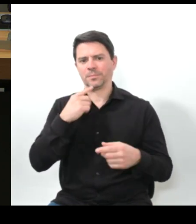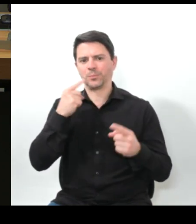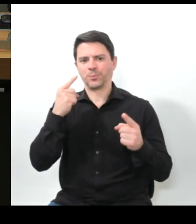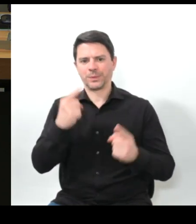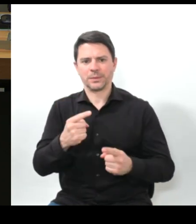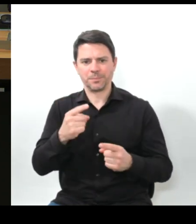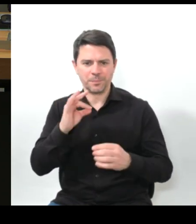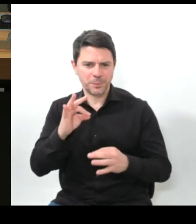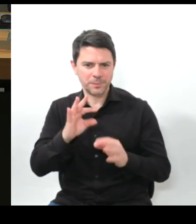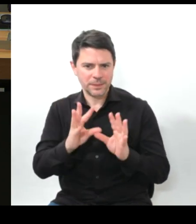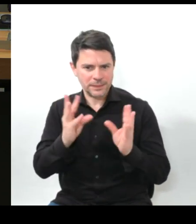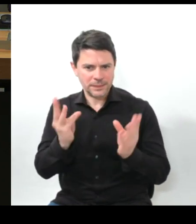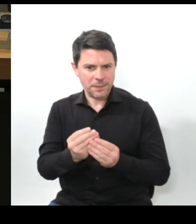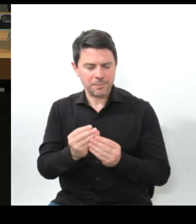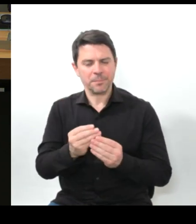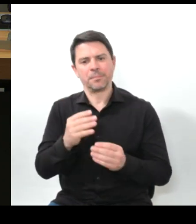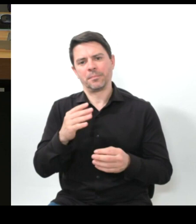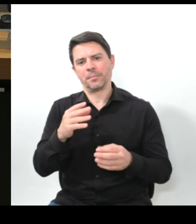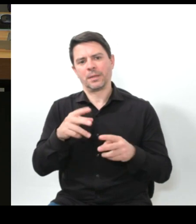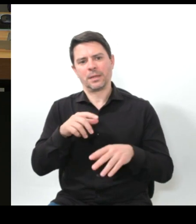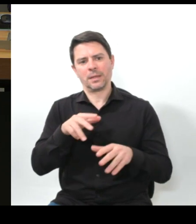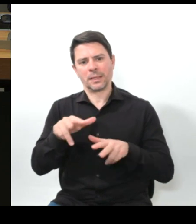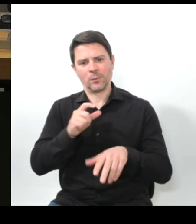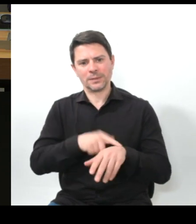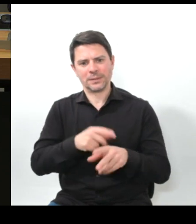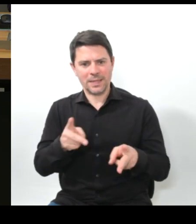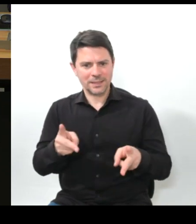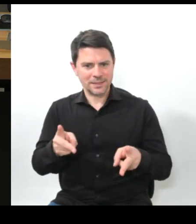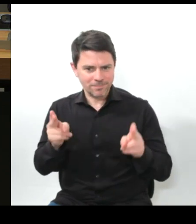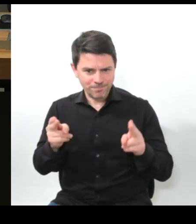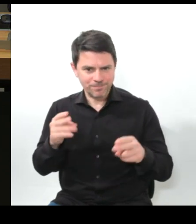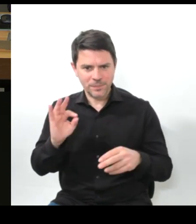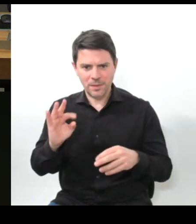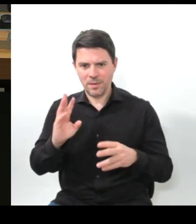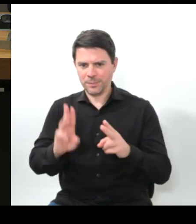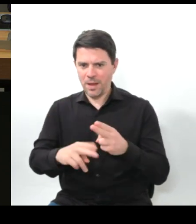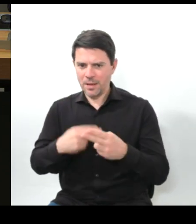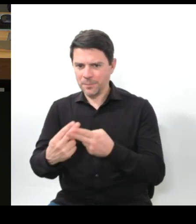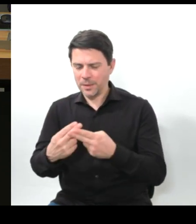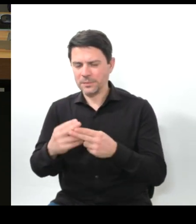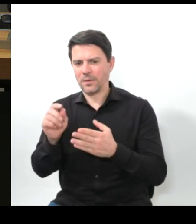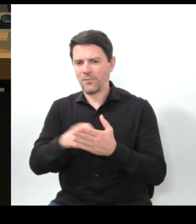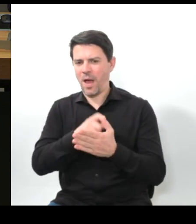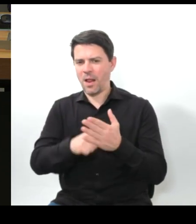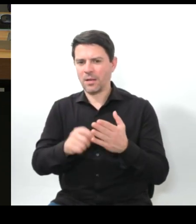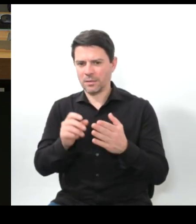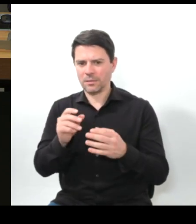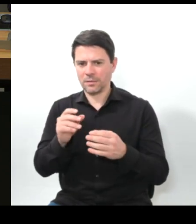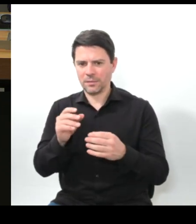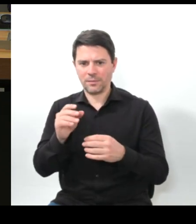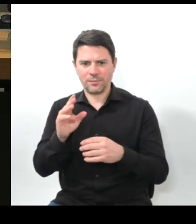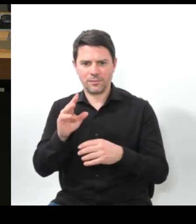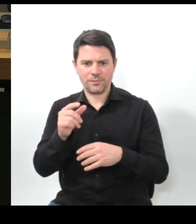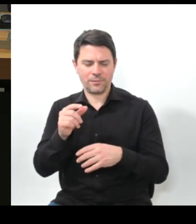Wählervotum anpassen, erst recht da das Urteil des Verfassungsgerichts nichts anderes besagt, als dass die